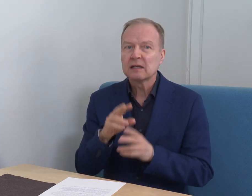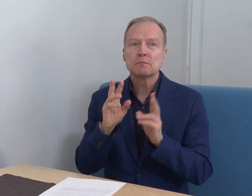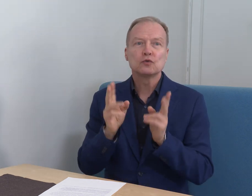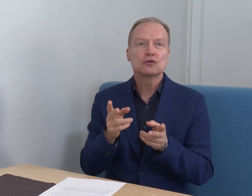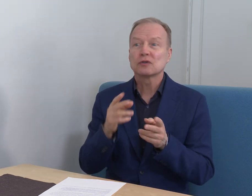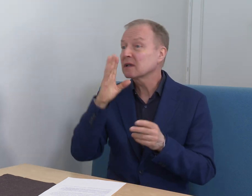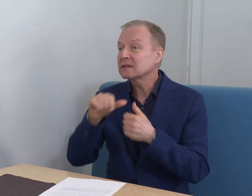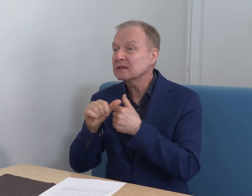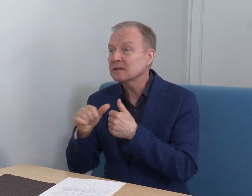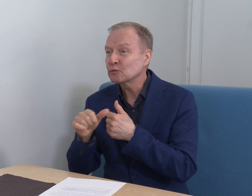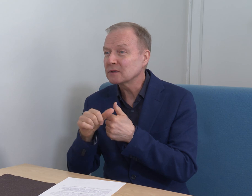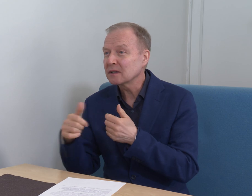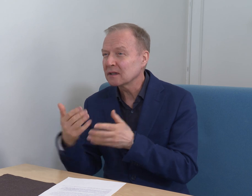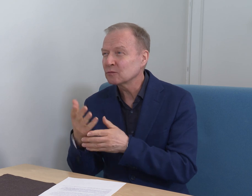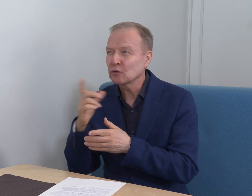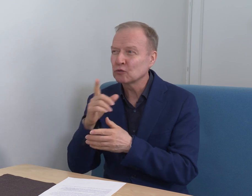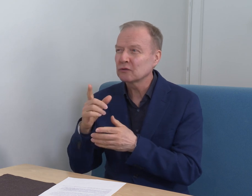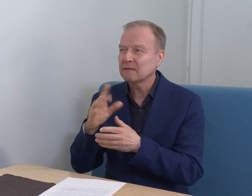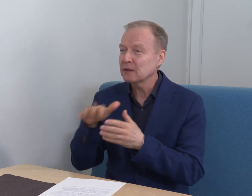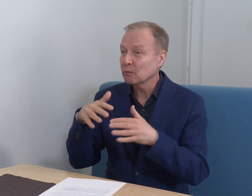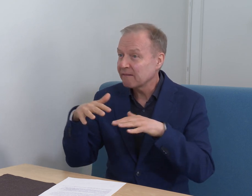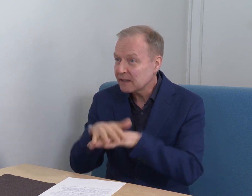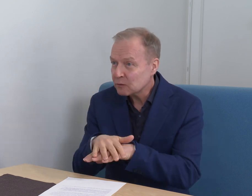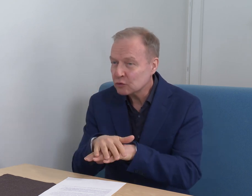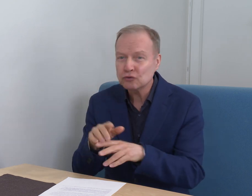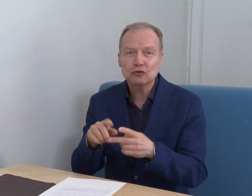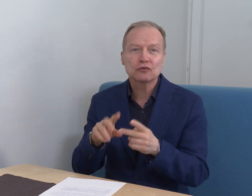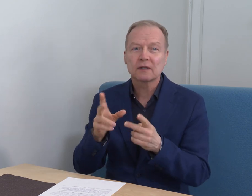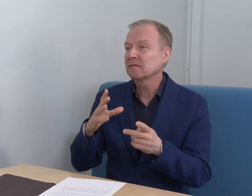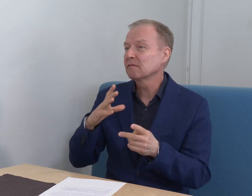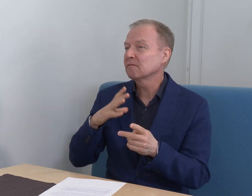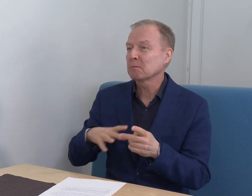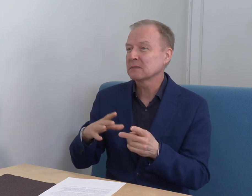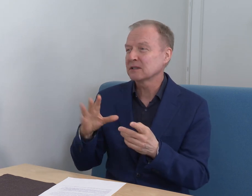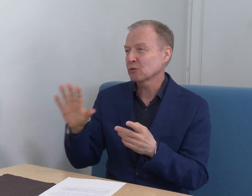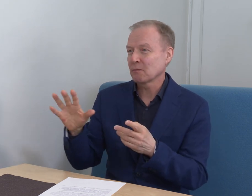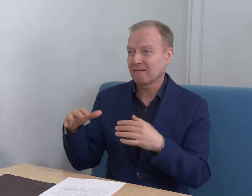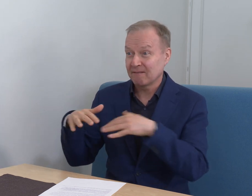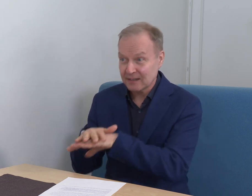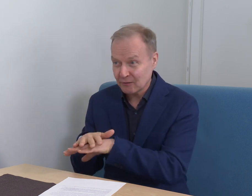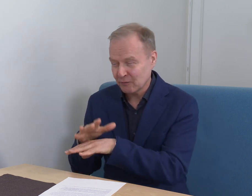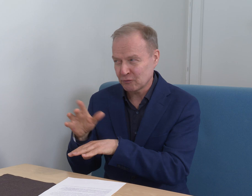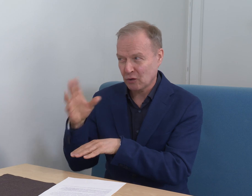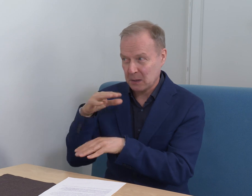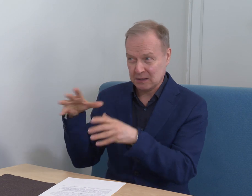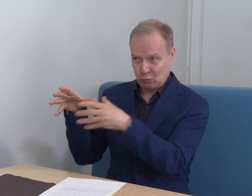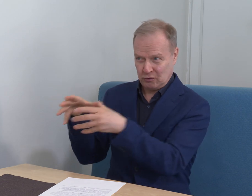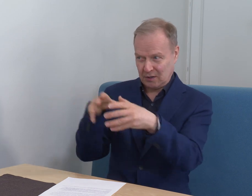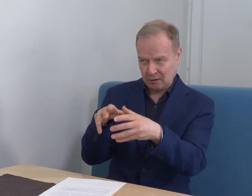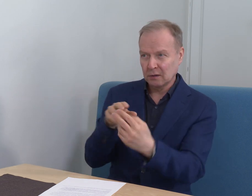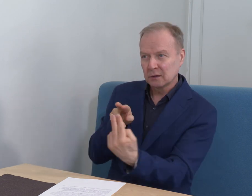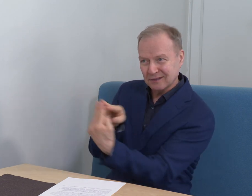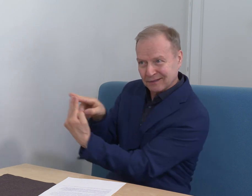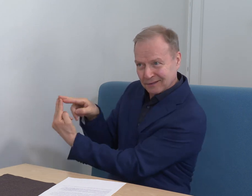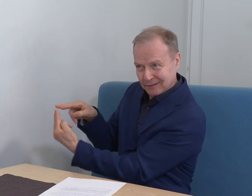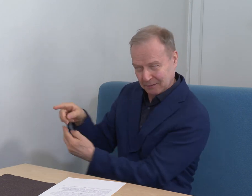Vaikuttamista tehdään myös kansanedustajien ja eri verkostojen kautta.